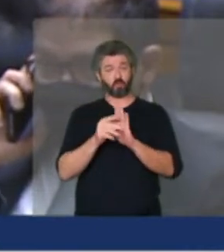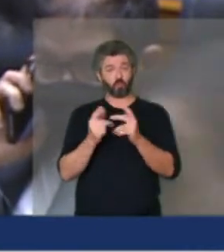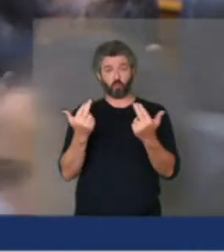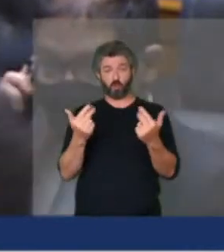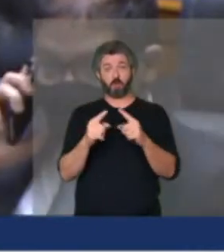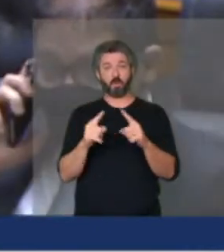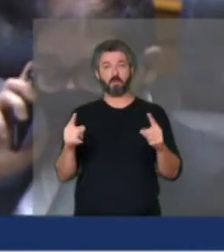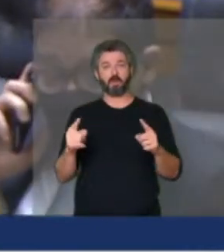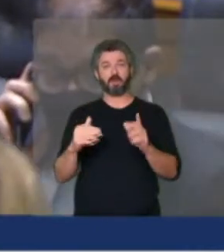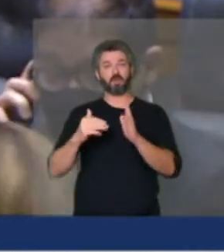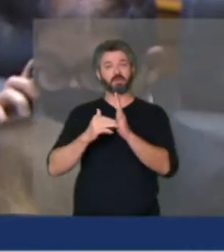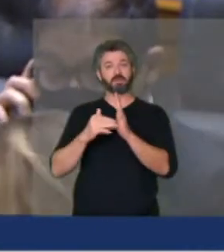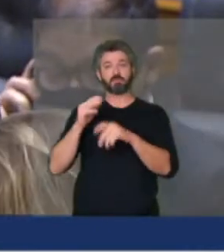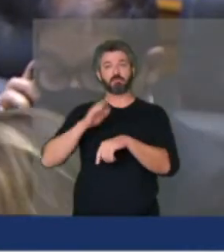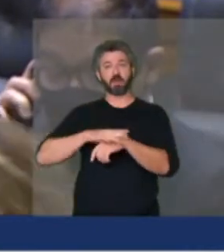A MINHA FOI APENSADA, NO MESMO TEOR. ENTÃO EU QUERO